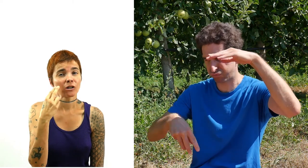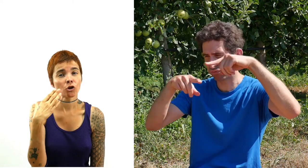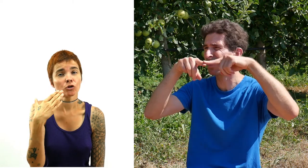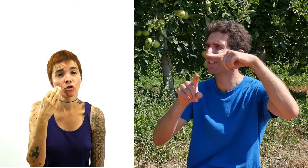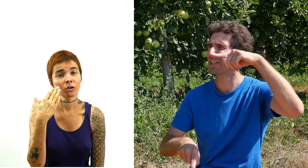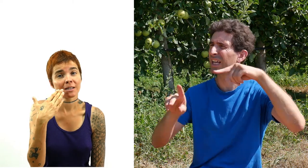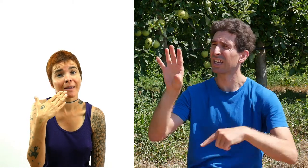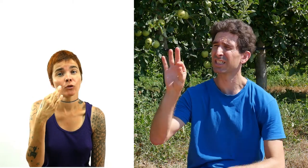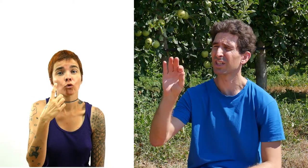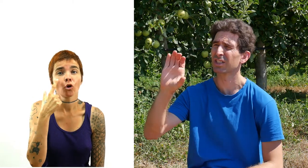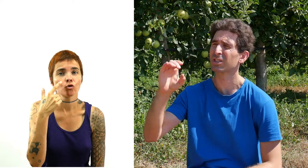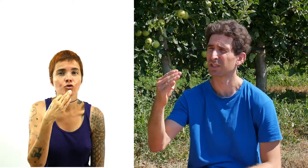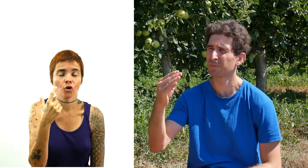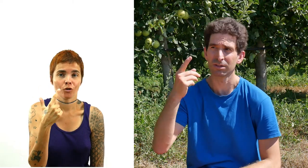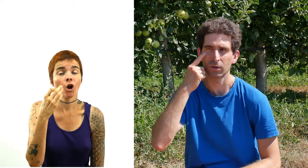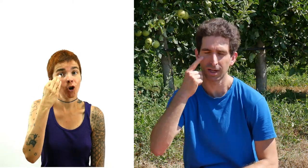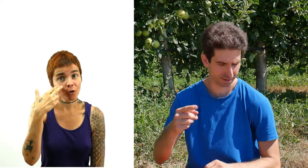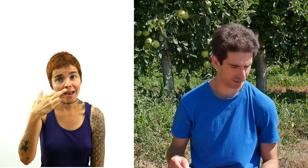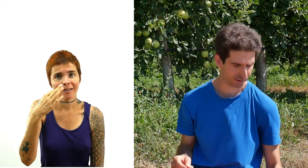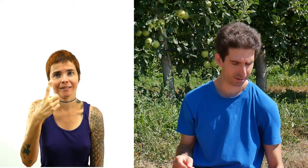jusqu’à 50 cm dans le sol. Regarde.